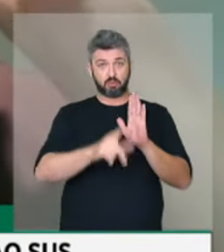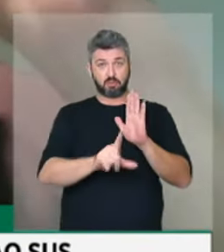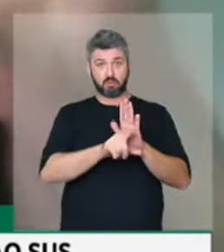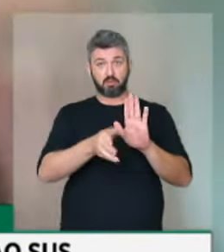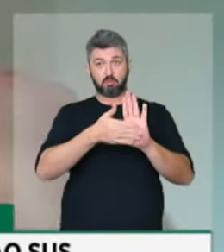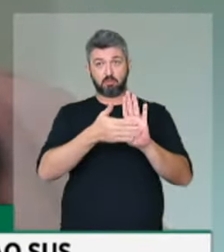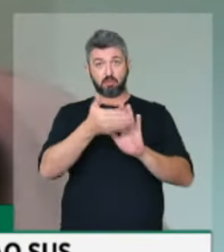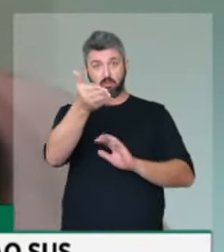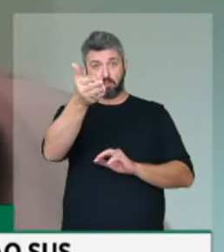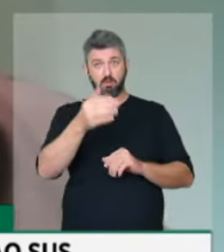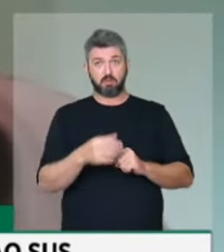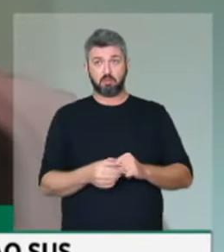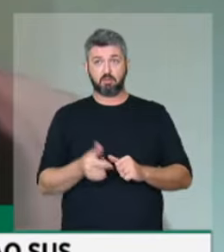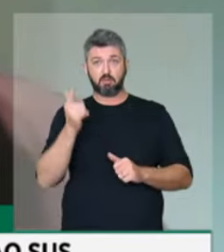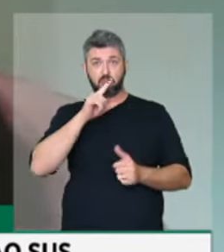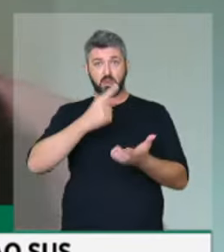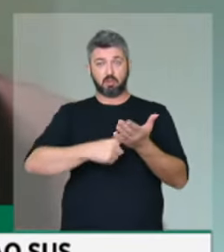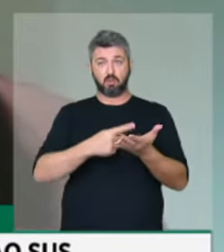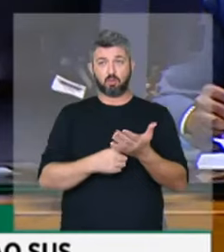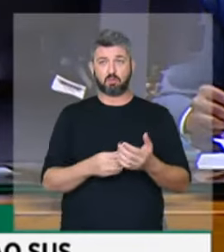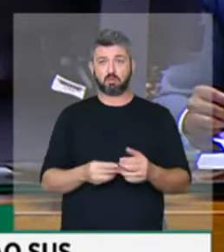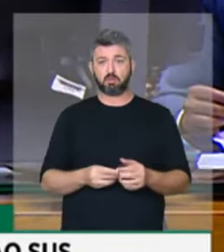[PRESIDENTE]: DAQUI A POUCO A GENTE VAI, DEPOIS DO DESTAQUE A GENTE ACORDA, COMO